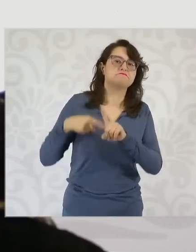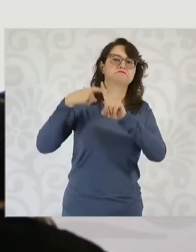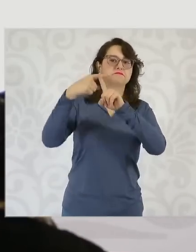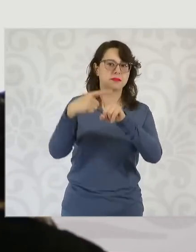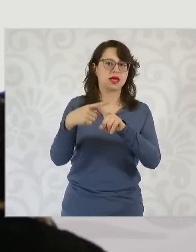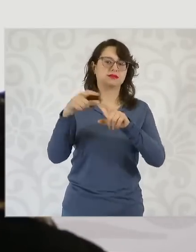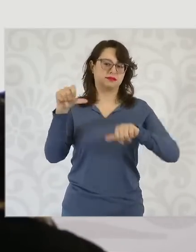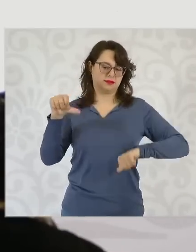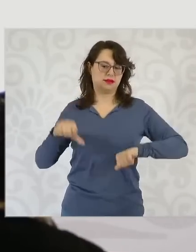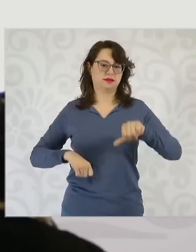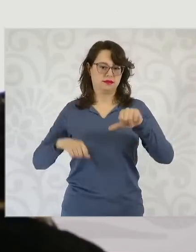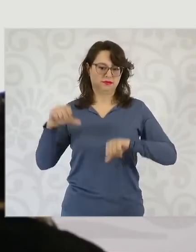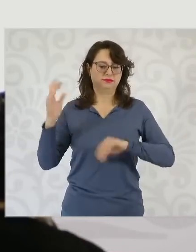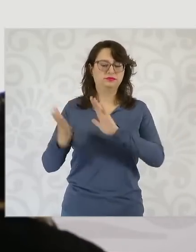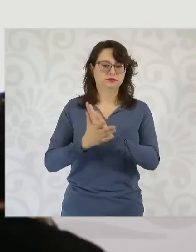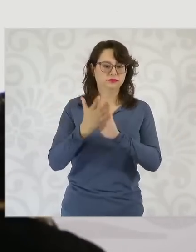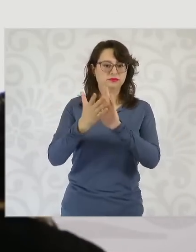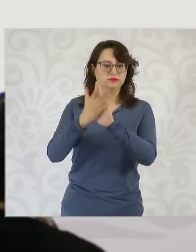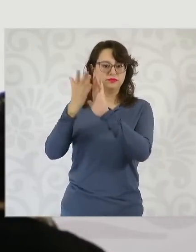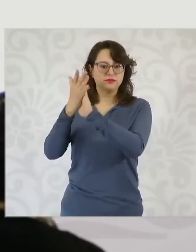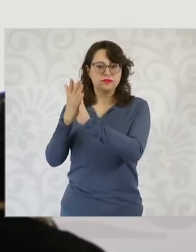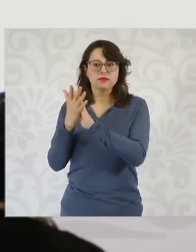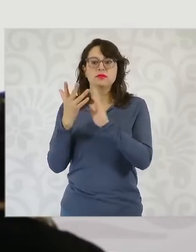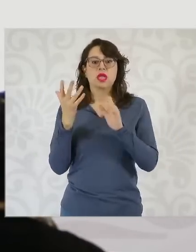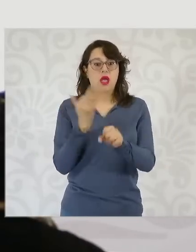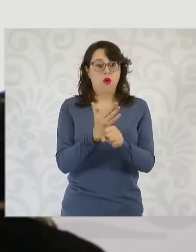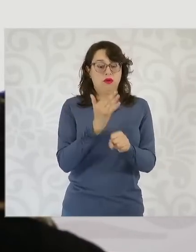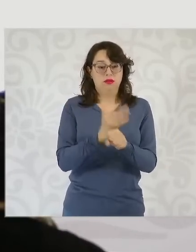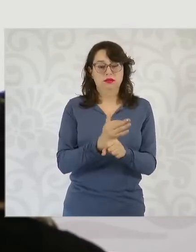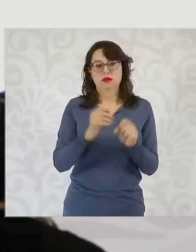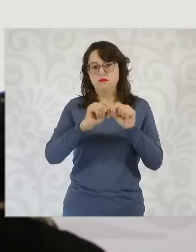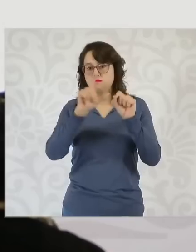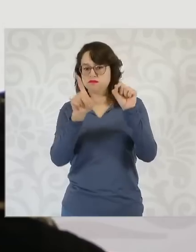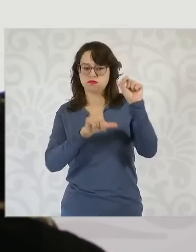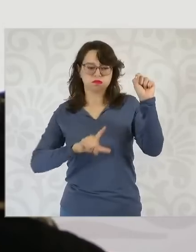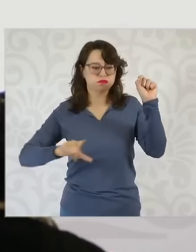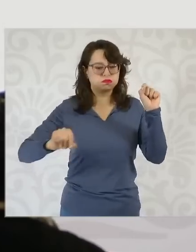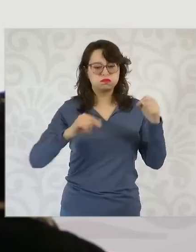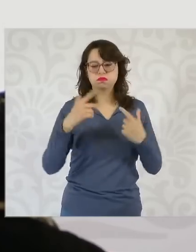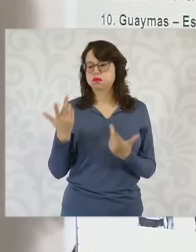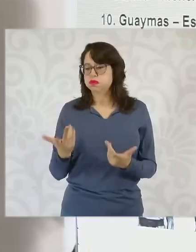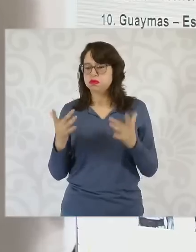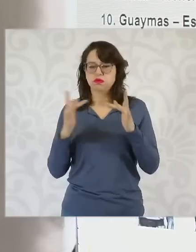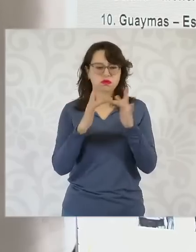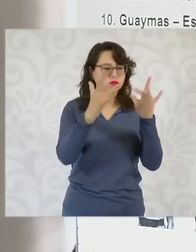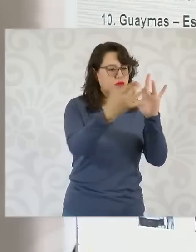modelaciones a nivel de toda la infraestructura carretera y de cómo se interconecta con diferentes